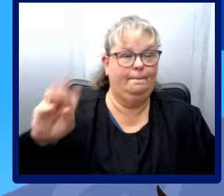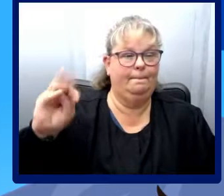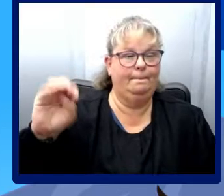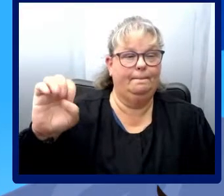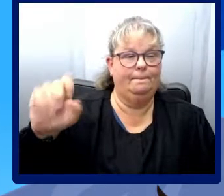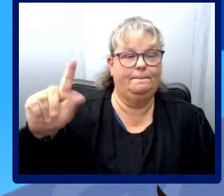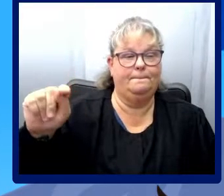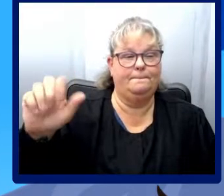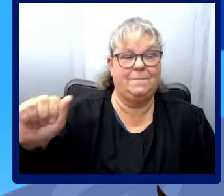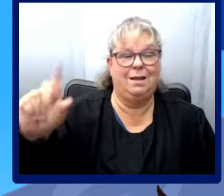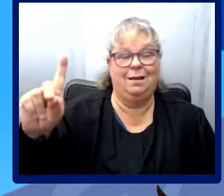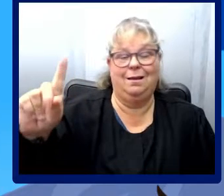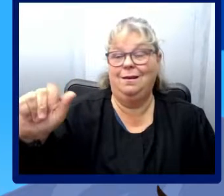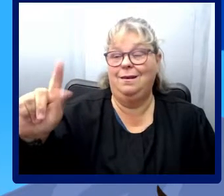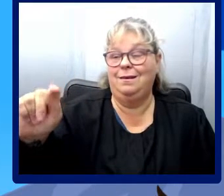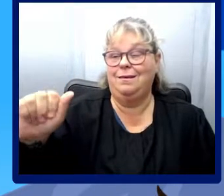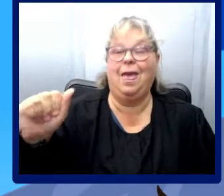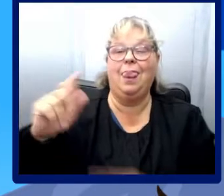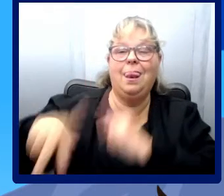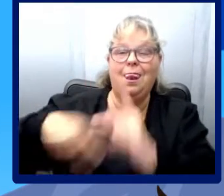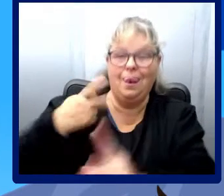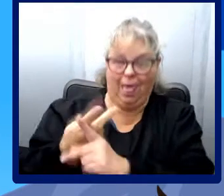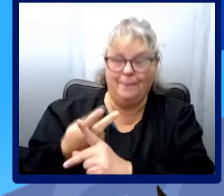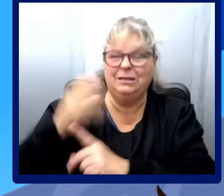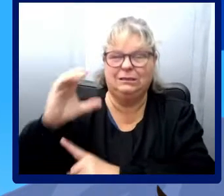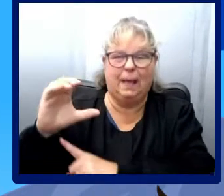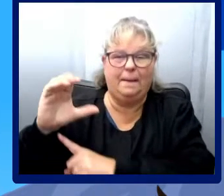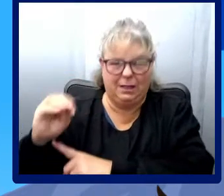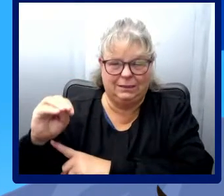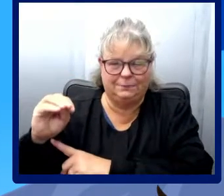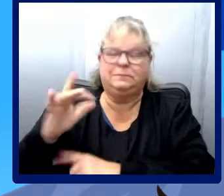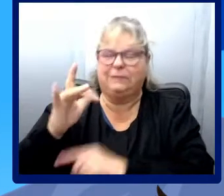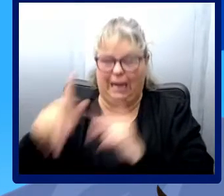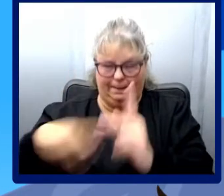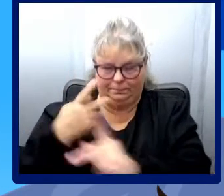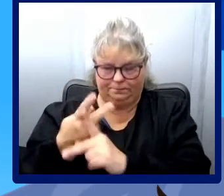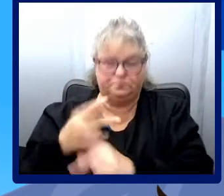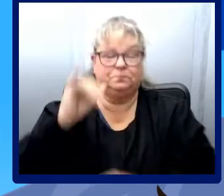Pero este tipo de metadatos personalizados les permitirá,